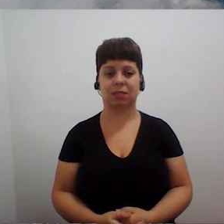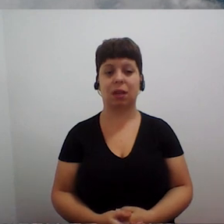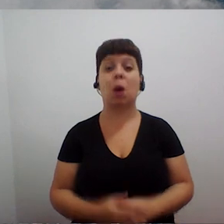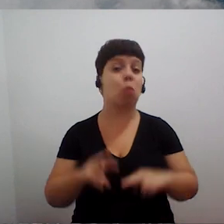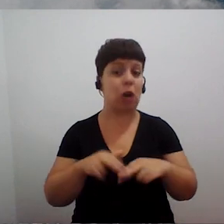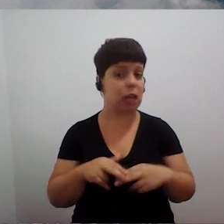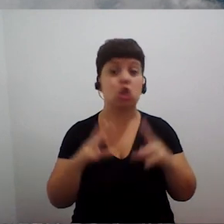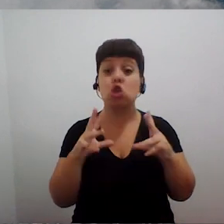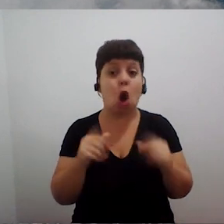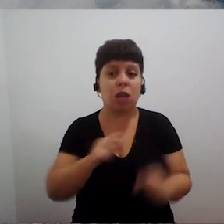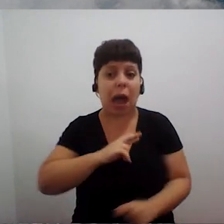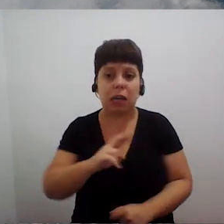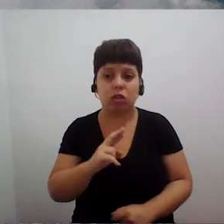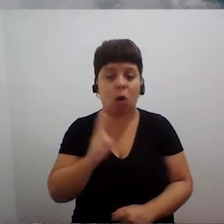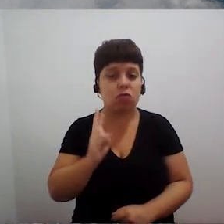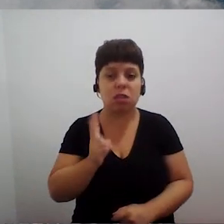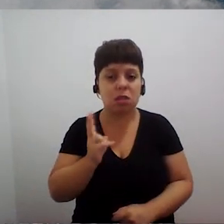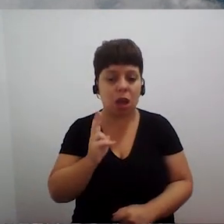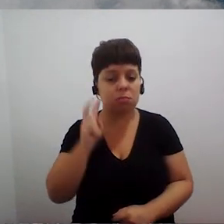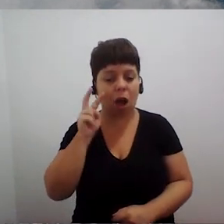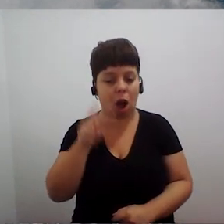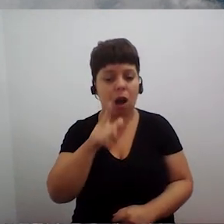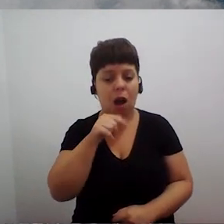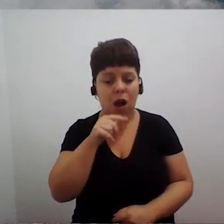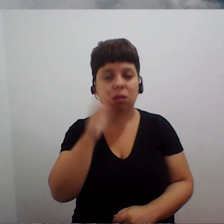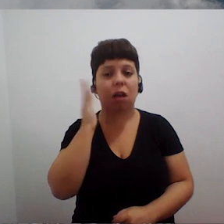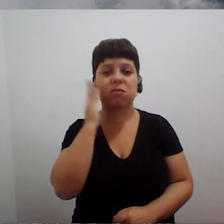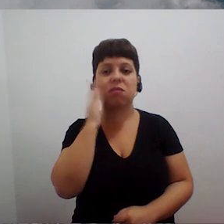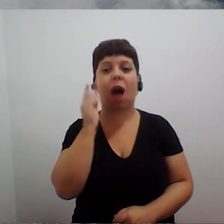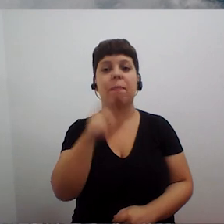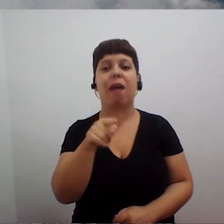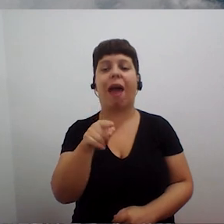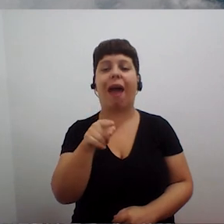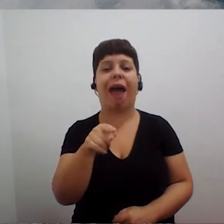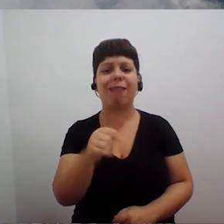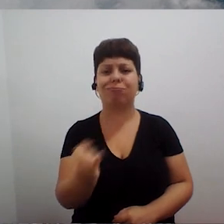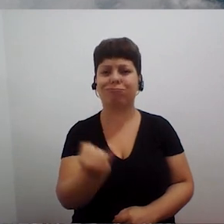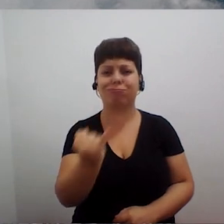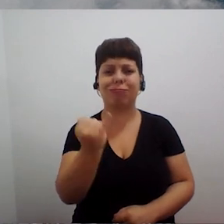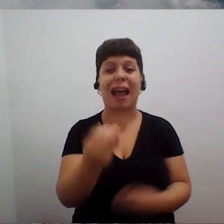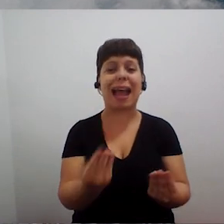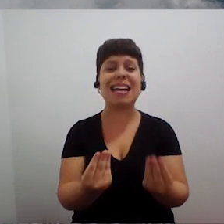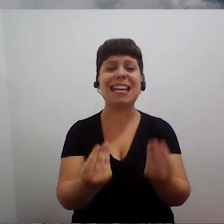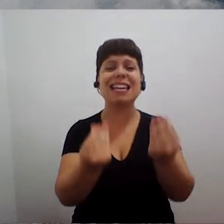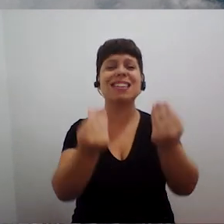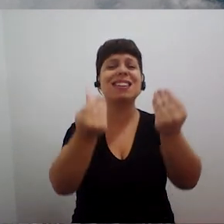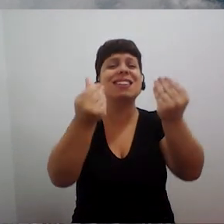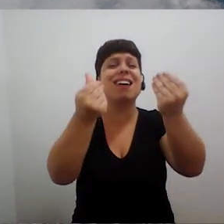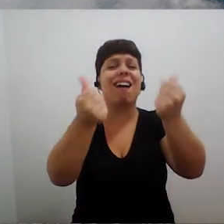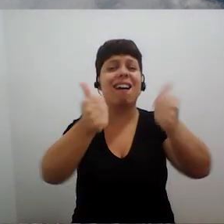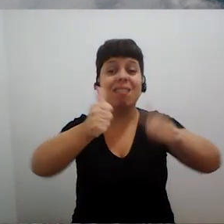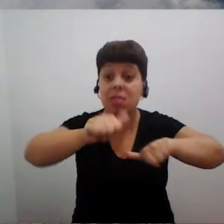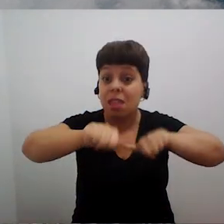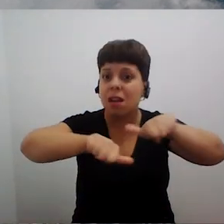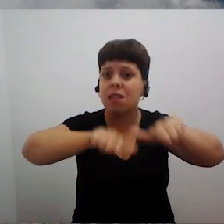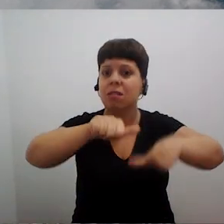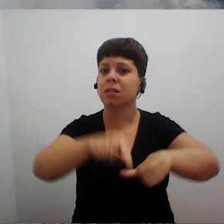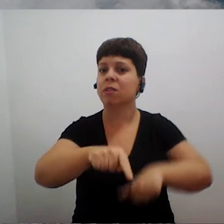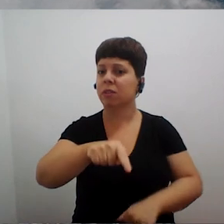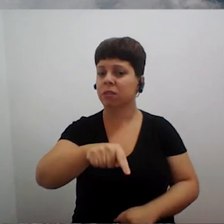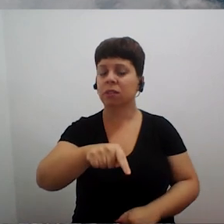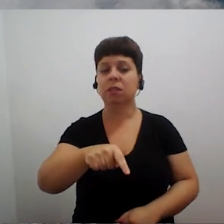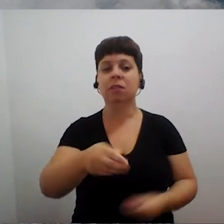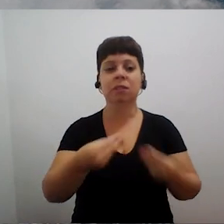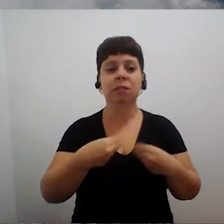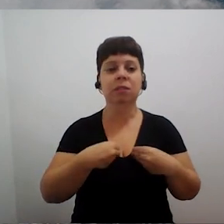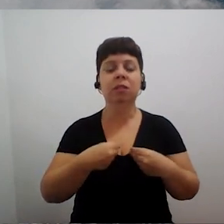reconhecem a água como uma fonte de riqueza, de transformação, de alimento